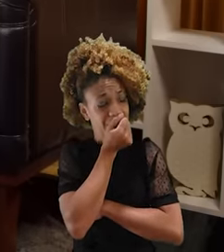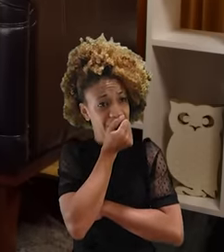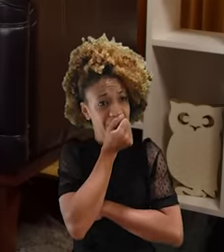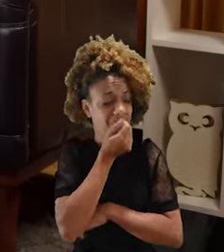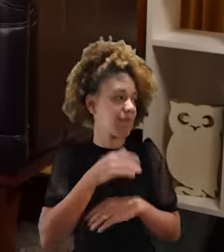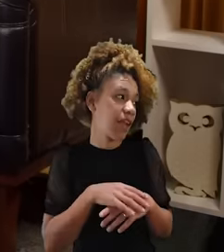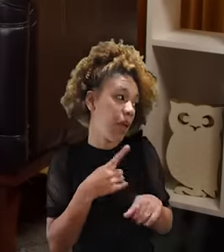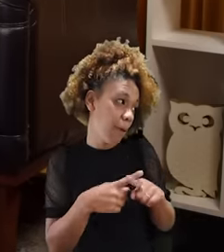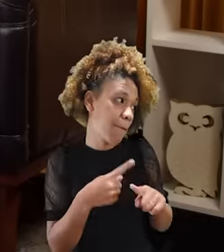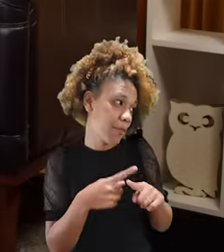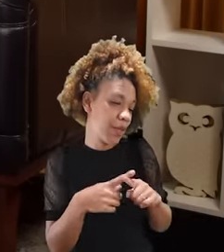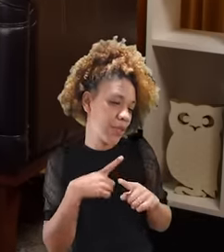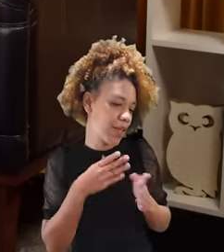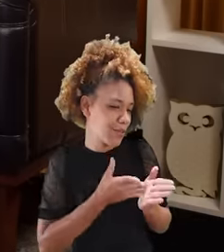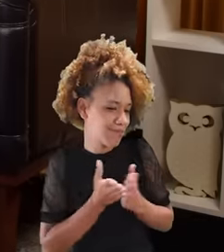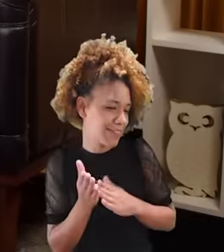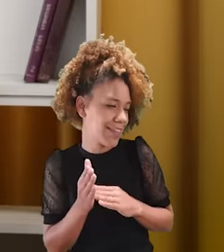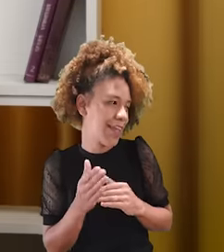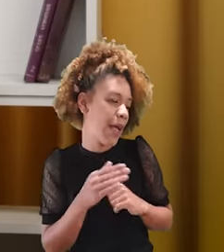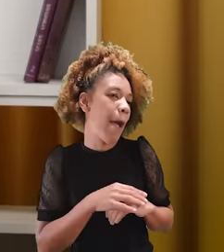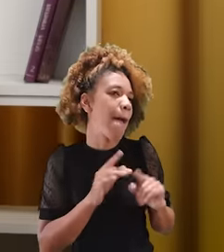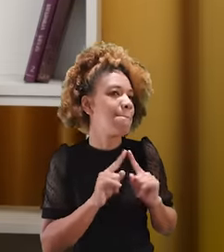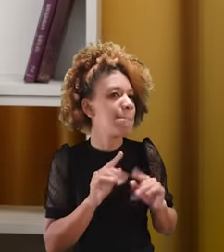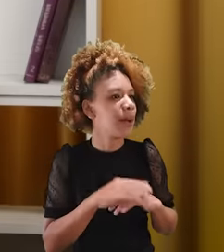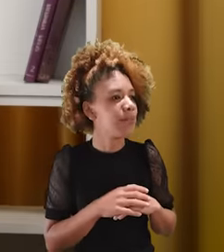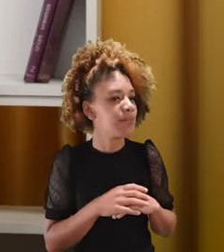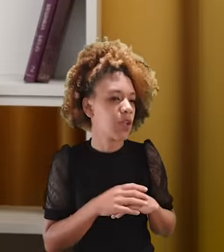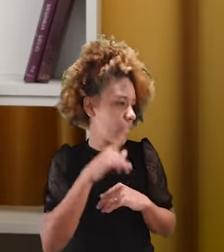é que eu tenho um lado é é muito bom esse lado eu sou um cara muito o Maurício só fala sim eu falo